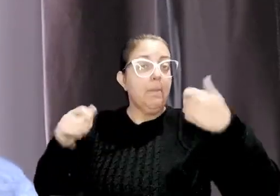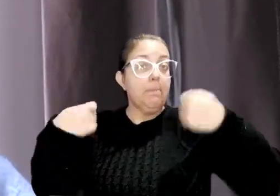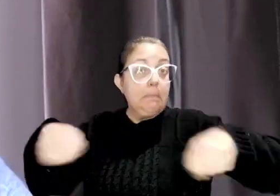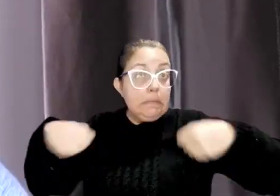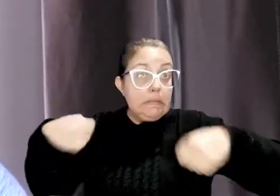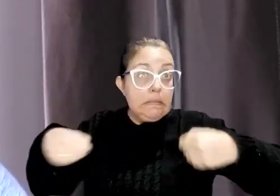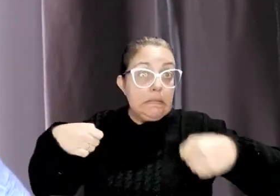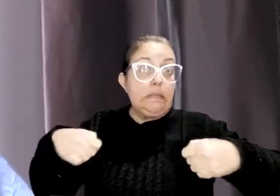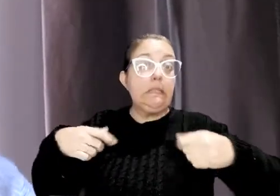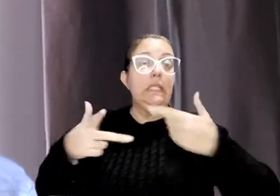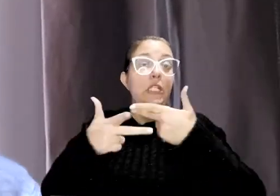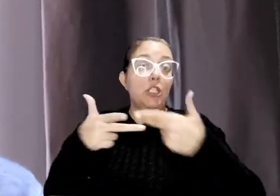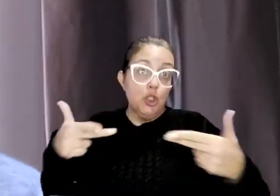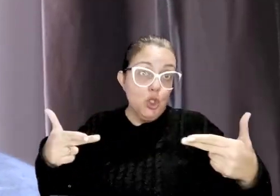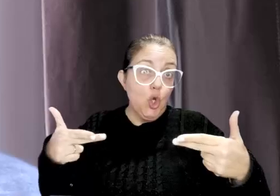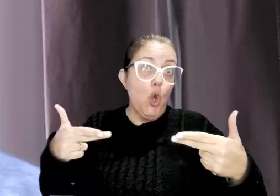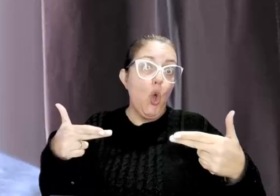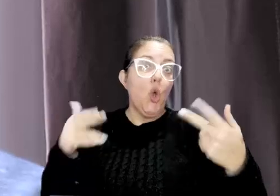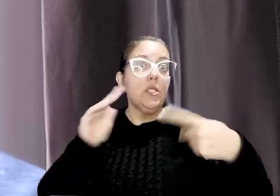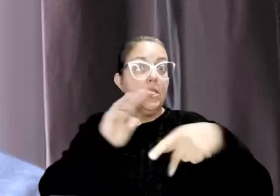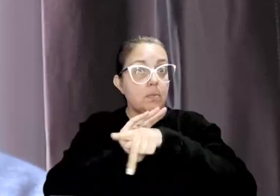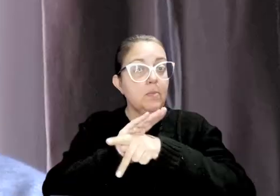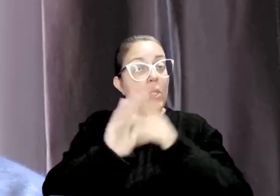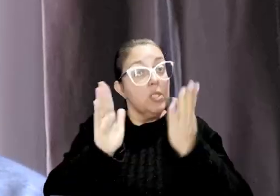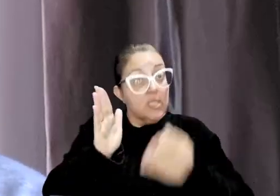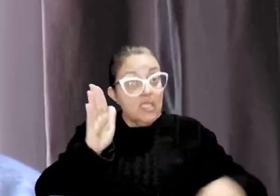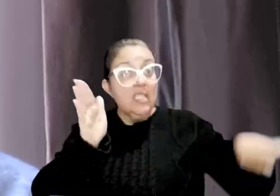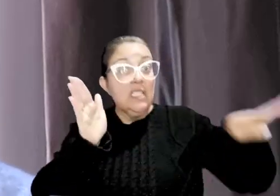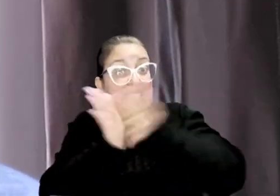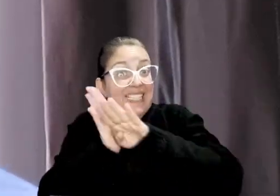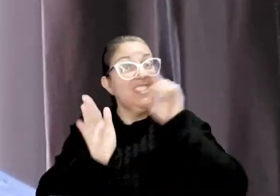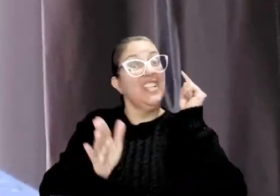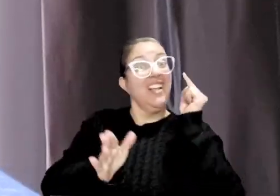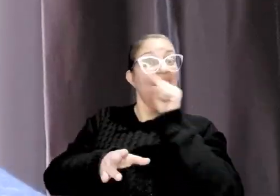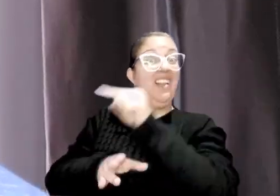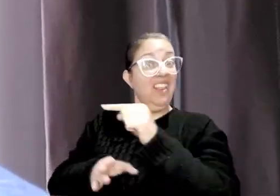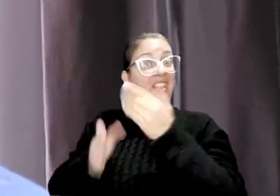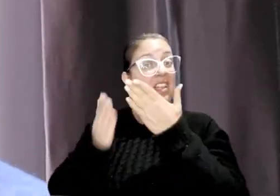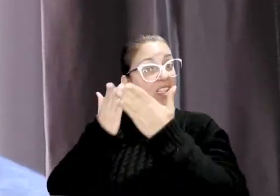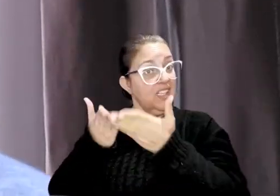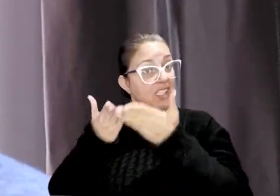chegar nessa plataforma e os resíduos que são gerados na plataforma também tem que retornar